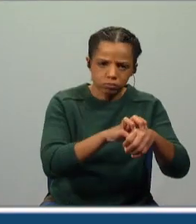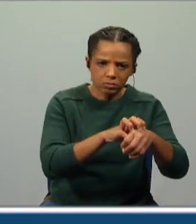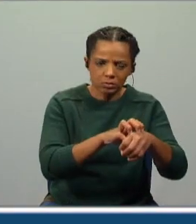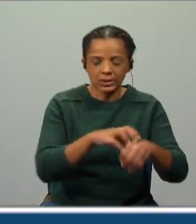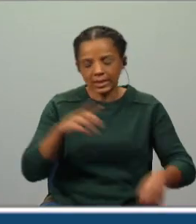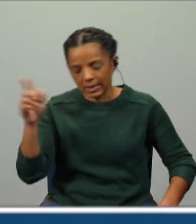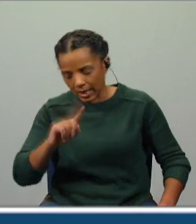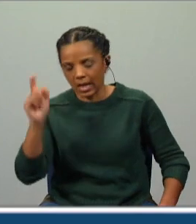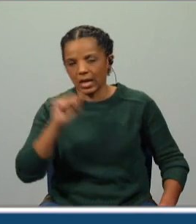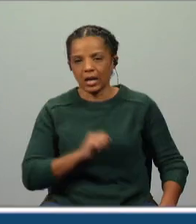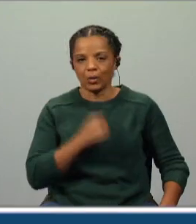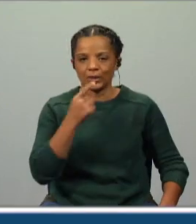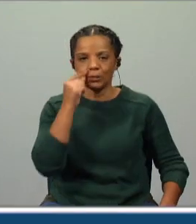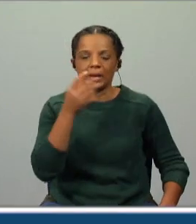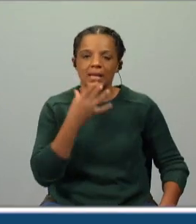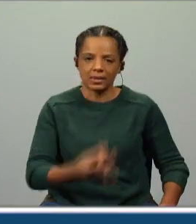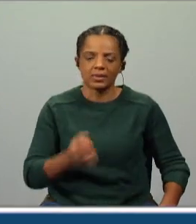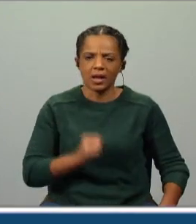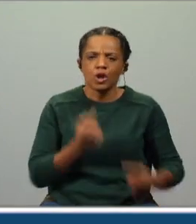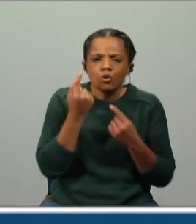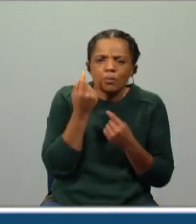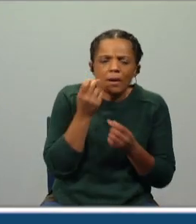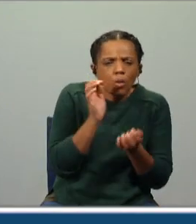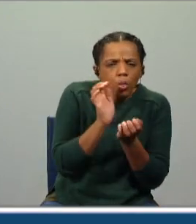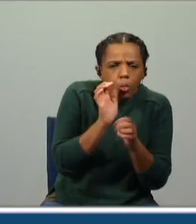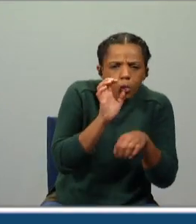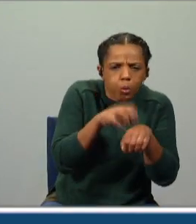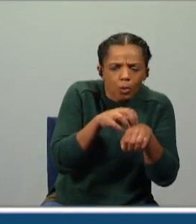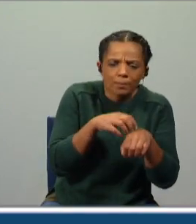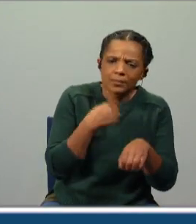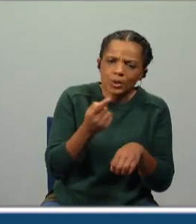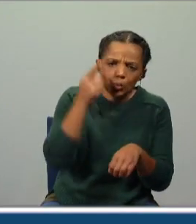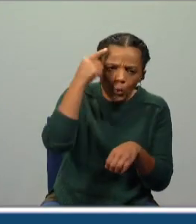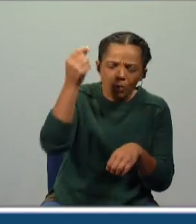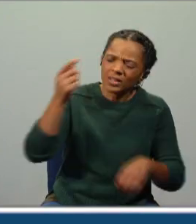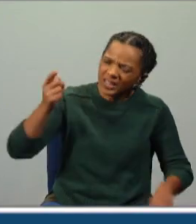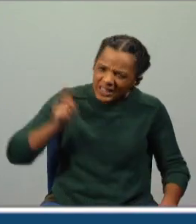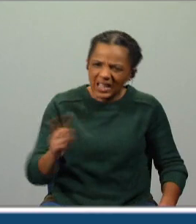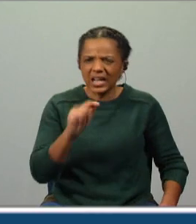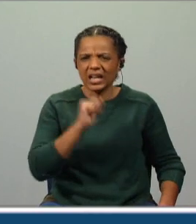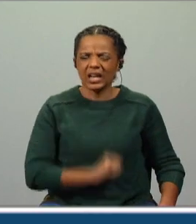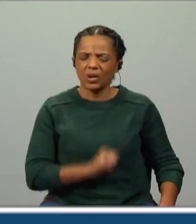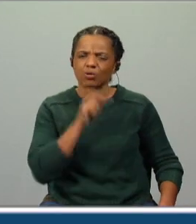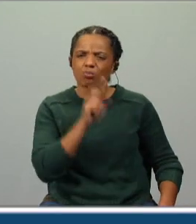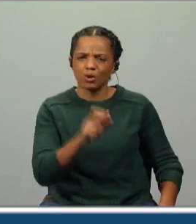não disse o pai natal. Só uma pequenina insistiu. O lobo não respondeu o pai natal